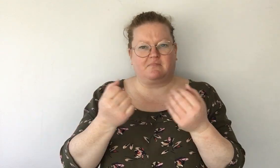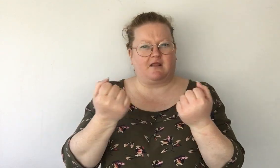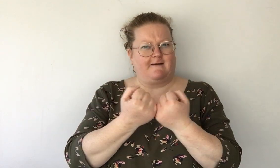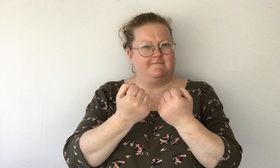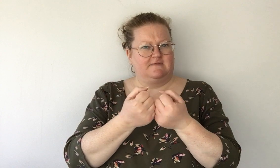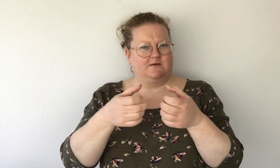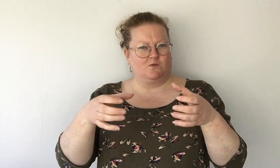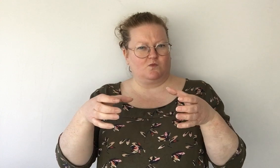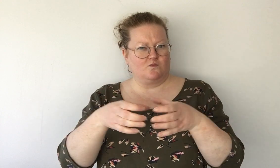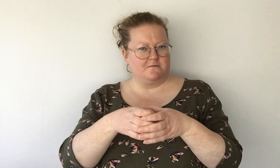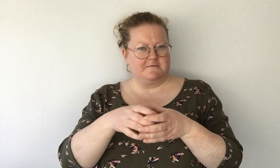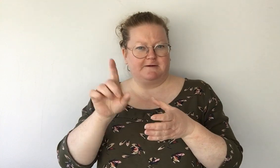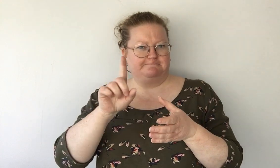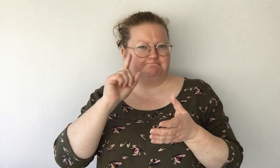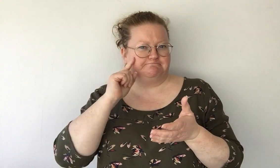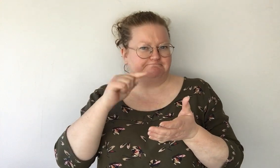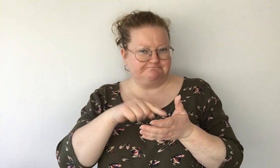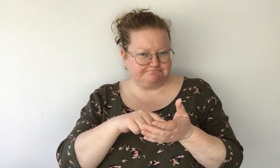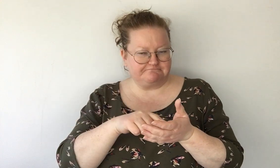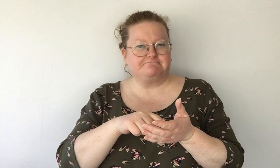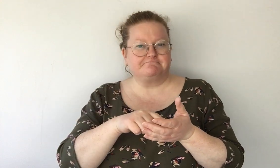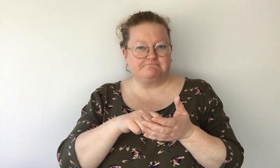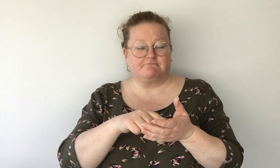Mitä kaveriryhmällä tarkoitetaan?